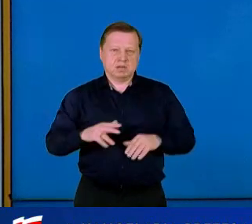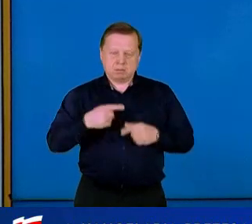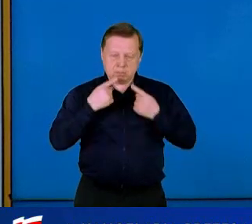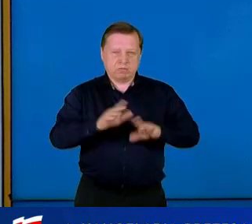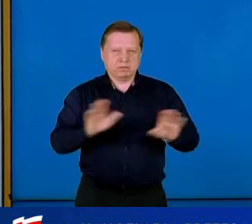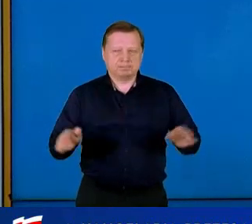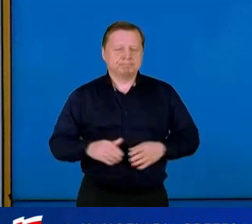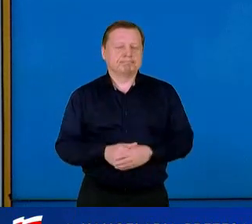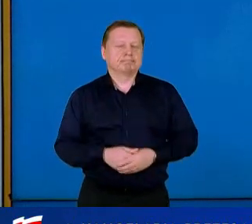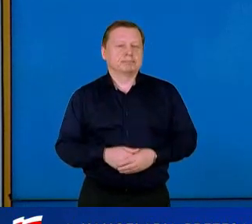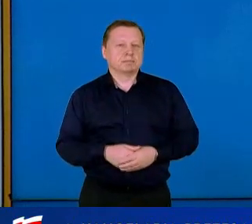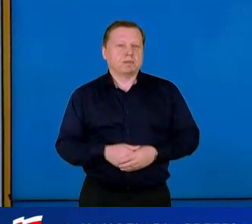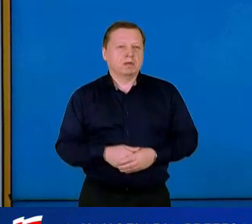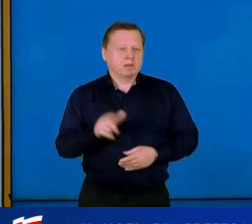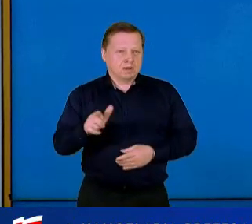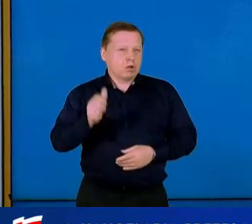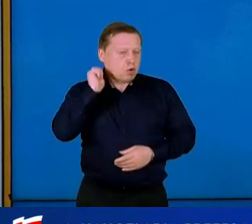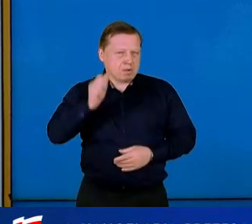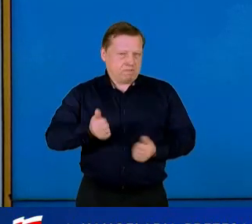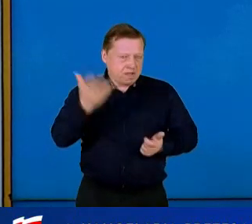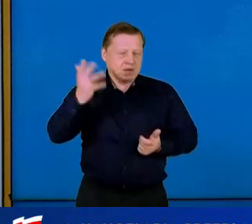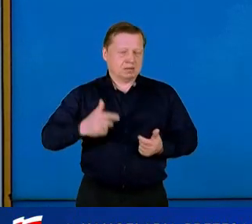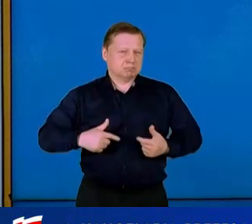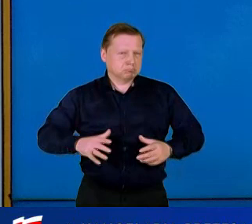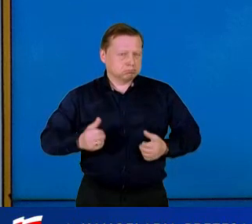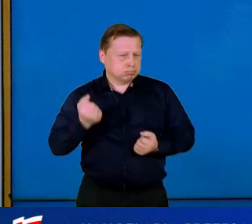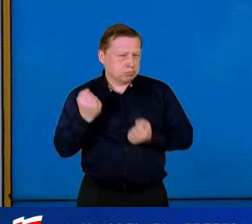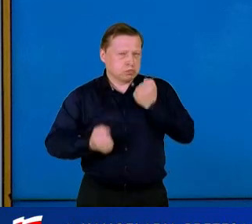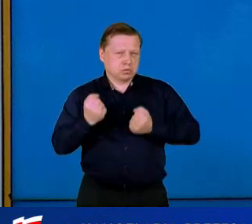Dramaty, które przeżywają kobiety, kiedy dowiedzą się,